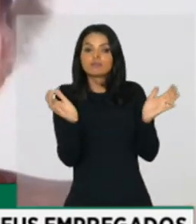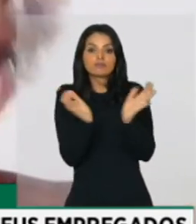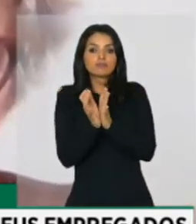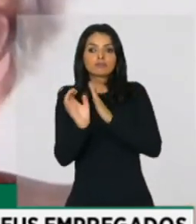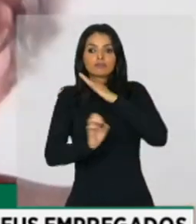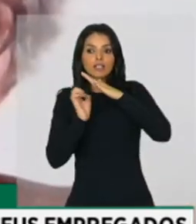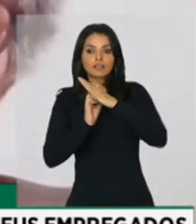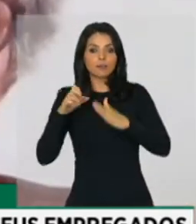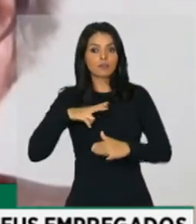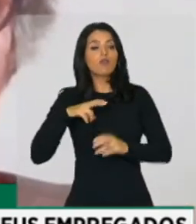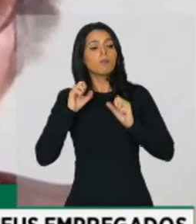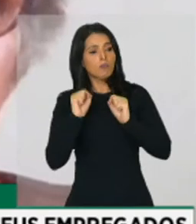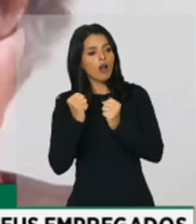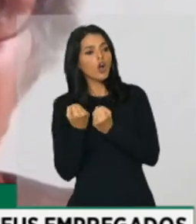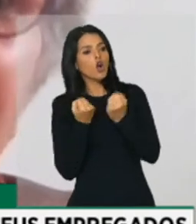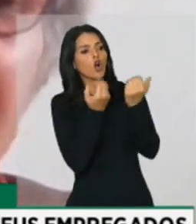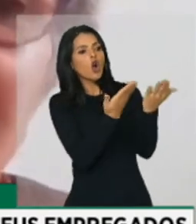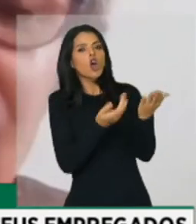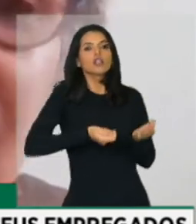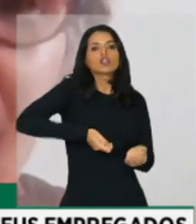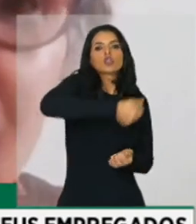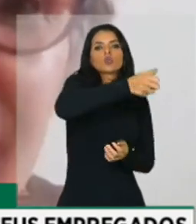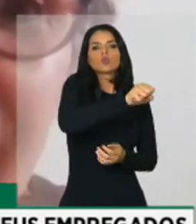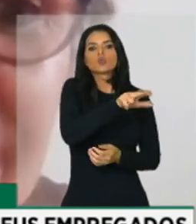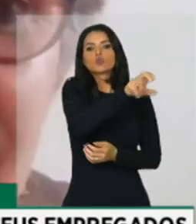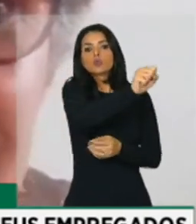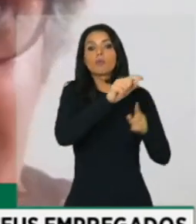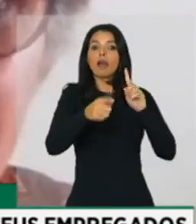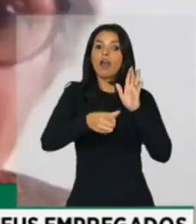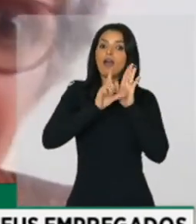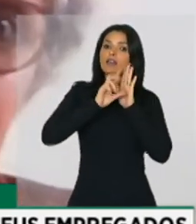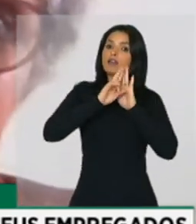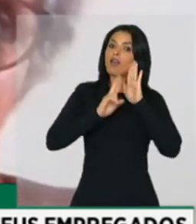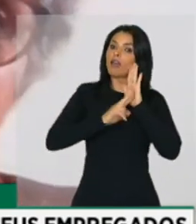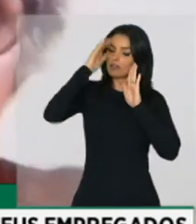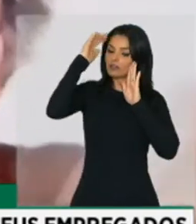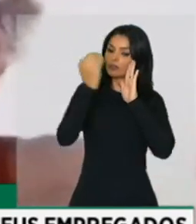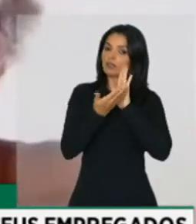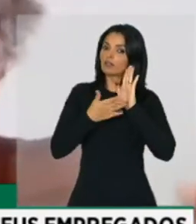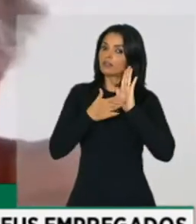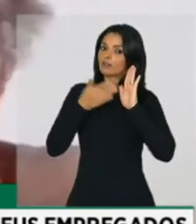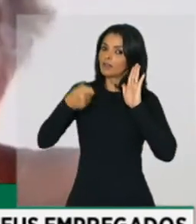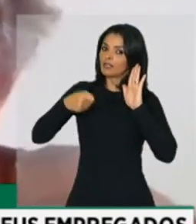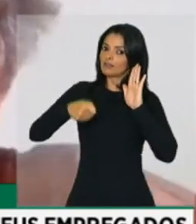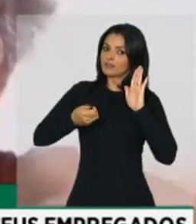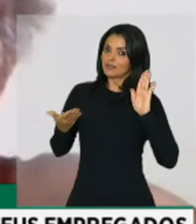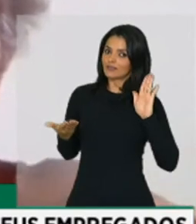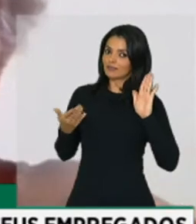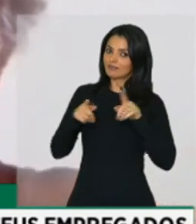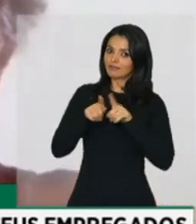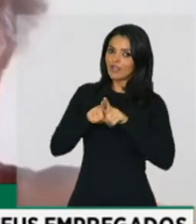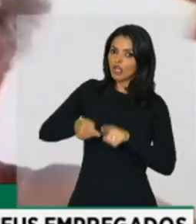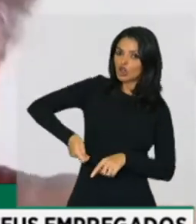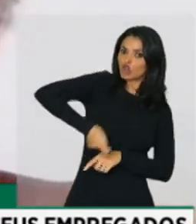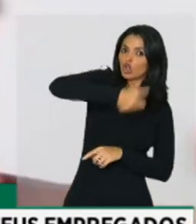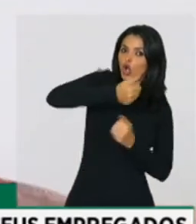JÁ PODEM CONTRIBUIR, DESDE QUE SE RESPEITE AS PRIORIDADES QUE ALI ESTÃO POSTAS E QUE POSSAM FAZER AS DOAÇÕES NECESSÁRIAS PARA O SUS. MAS